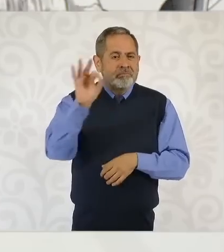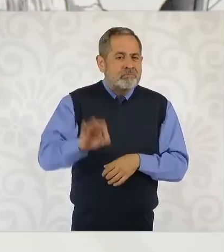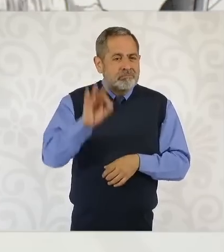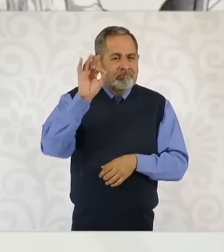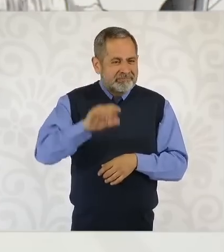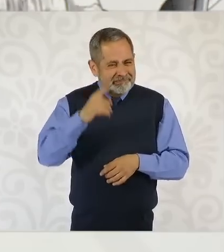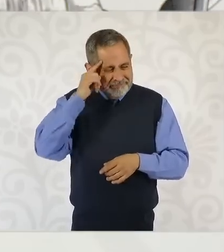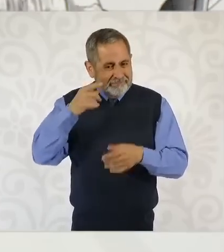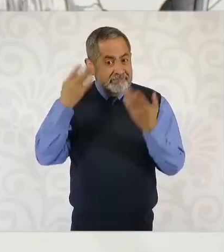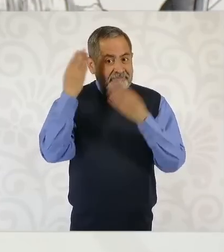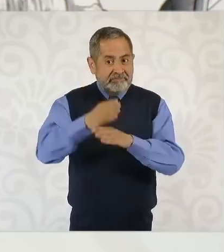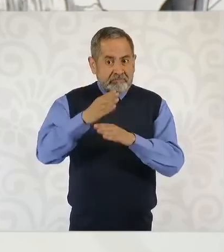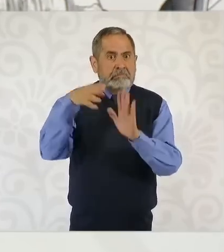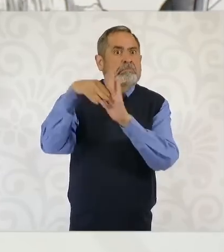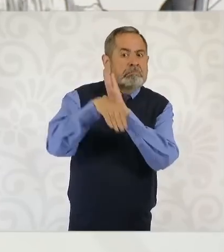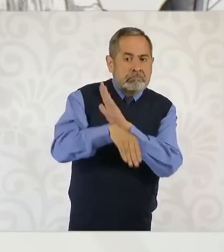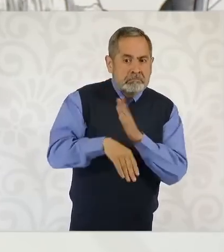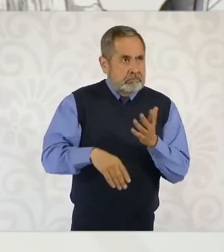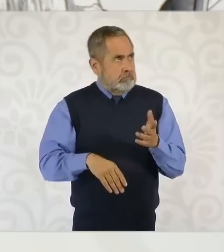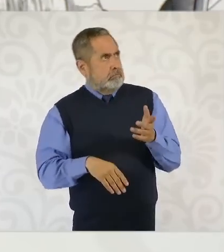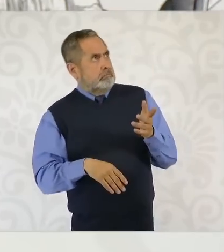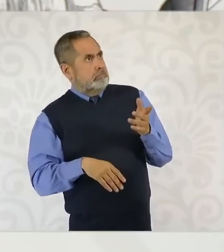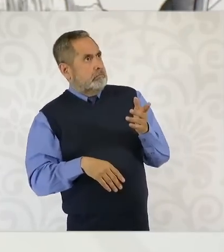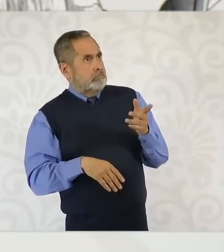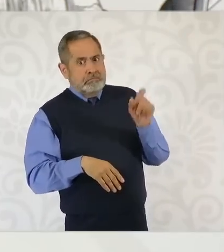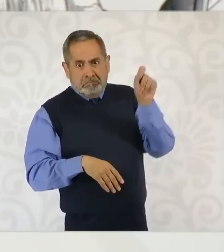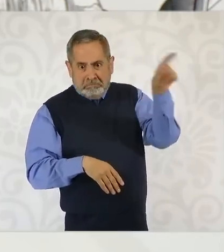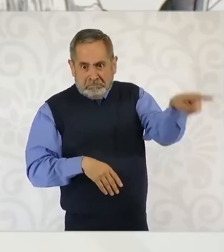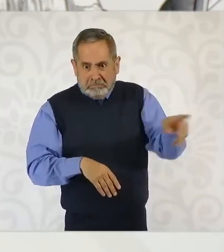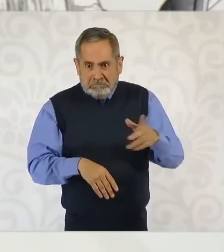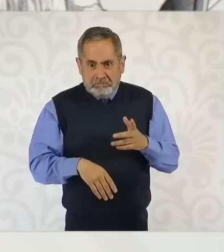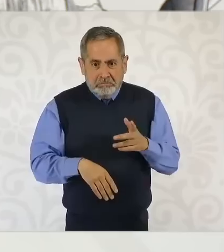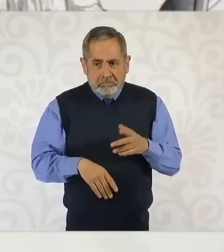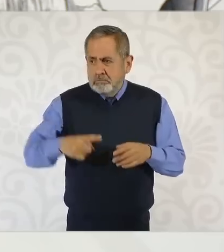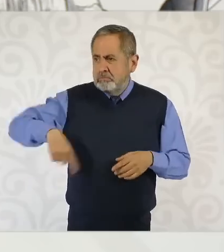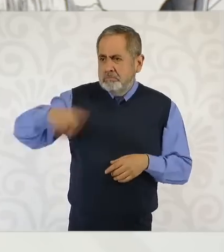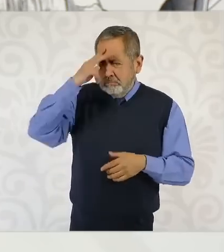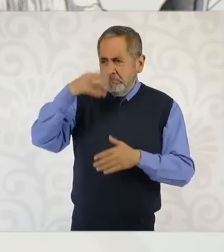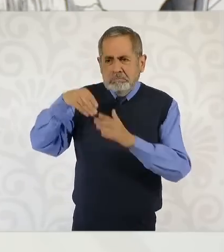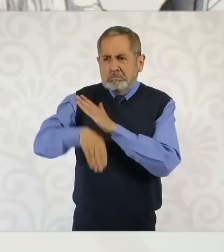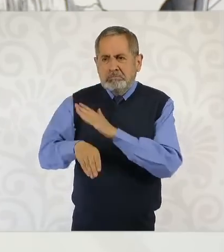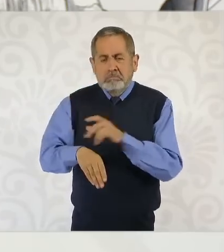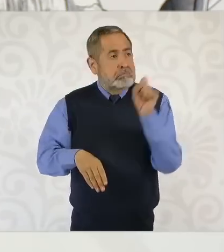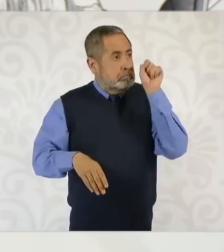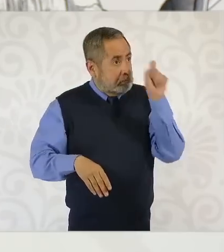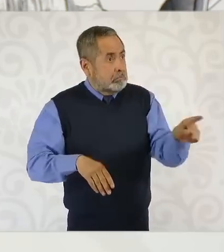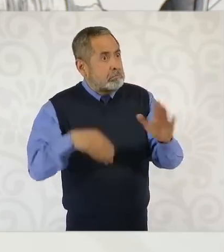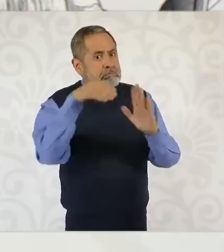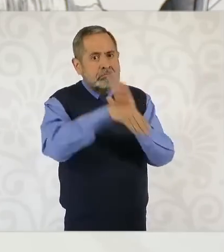O sea no es solamente un asunto del impacto que puede tener en México sino el impacto